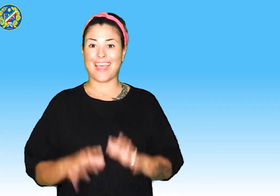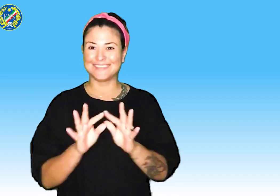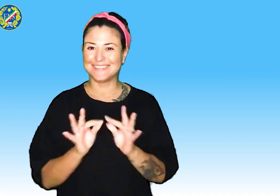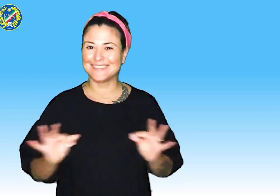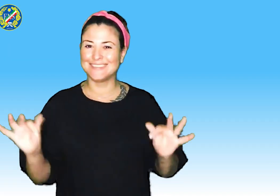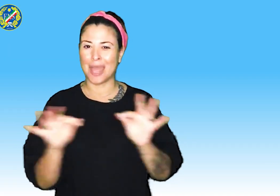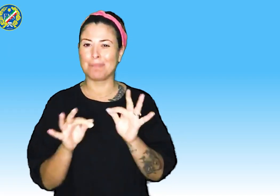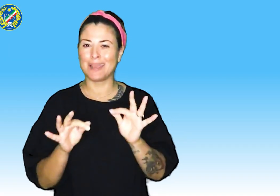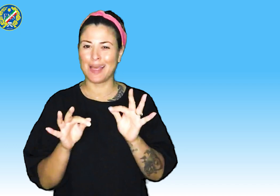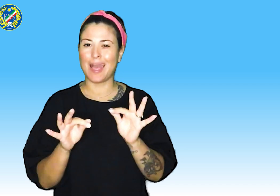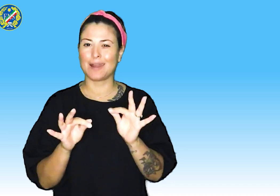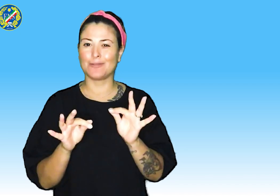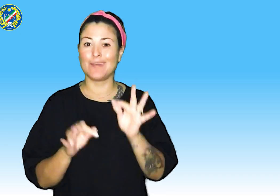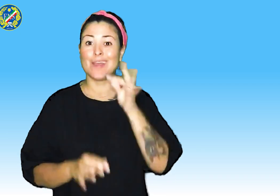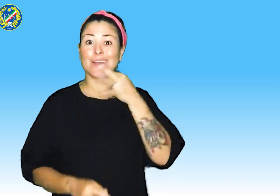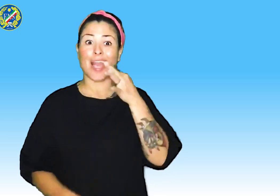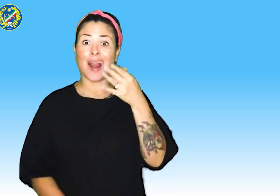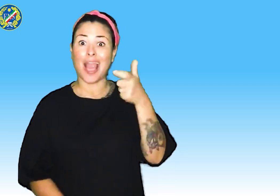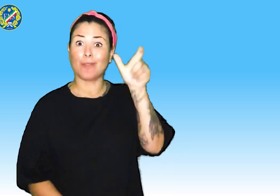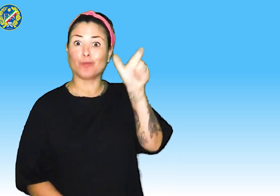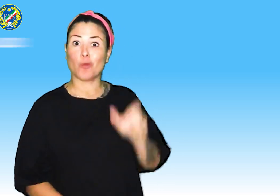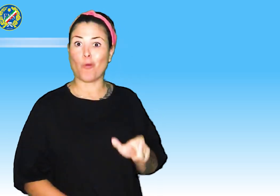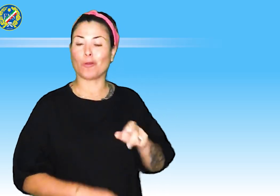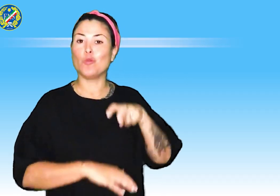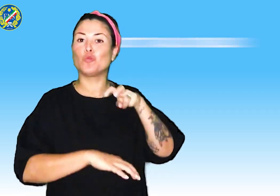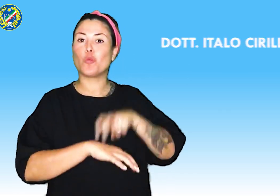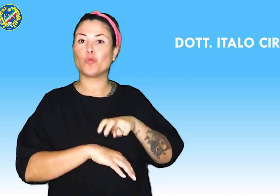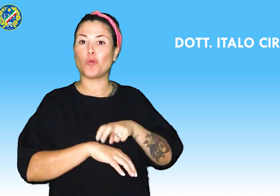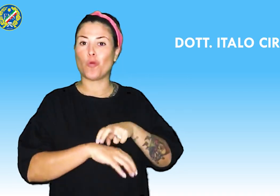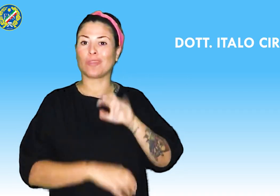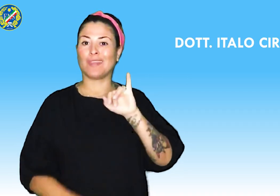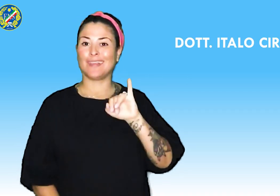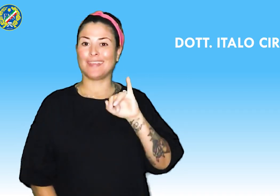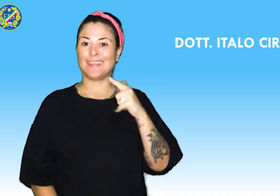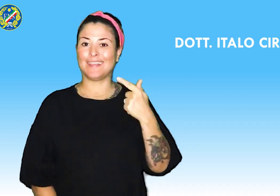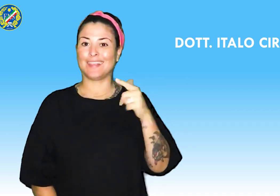Il relatore di questo seminario per persone sorde del progetto Come Ti Senti